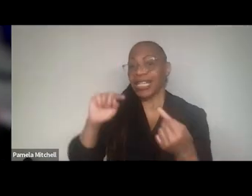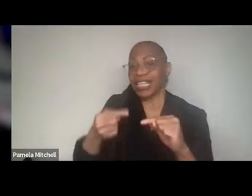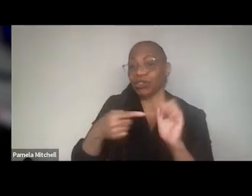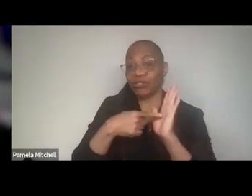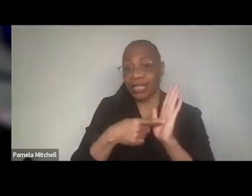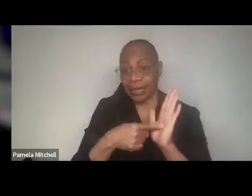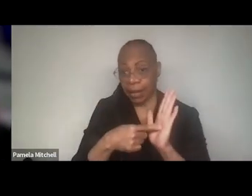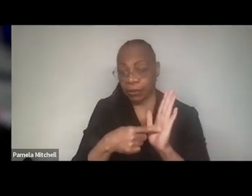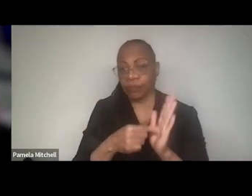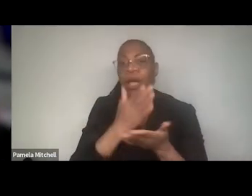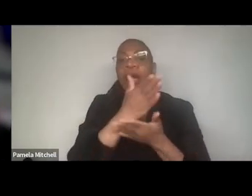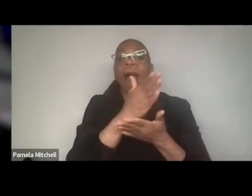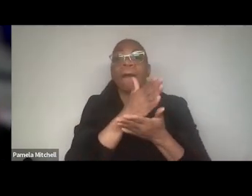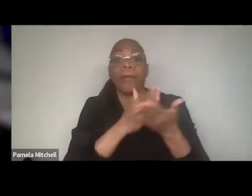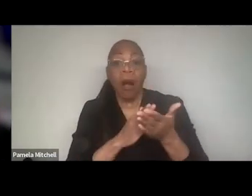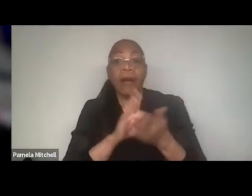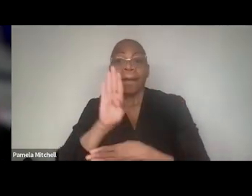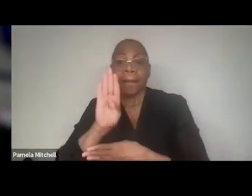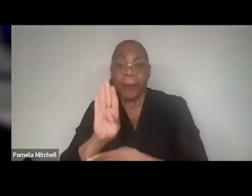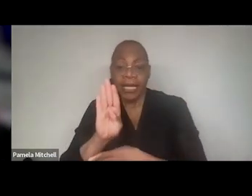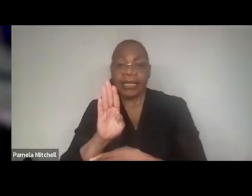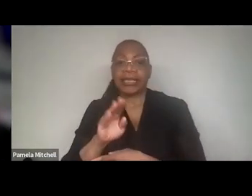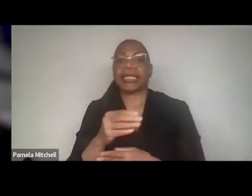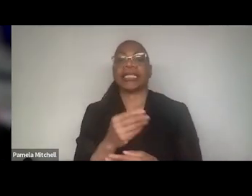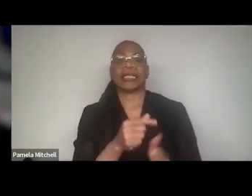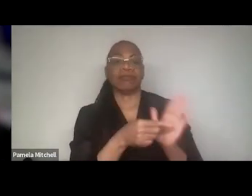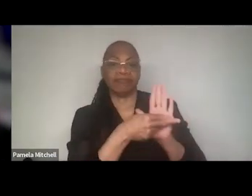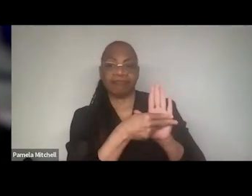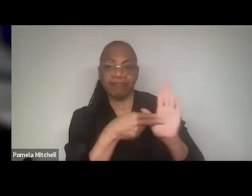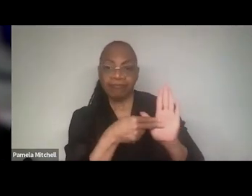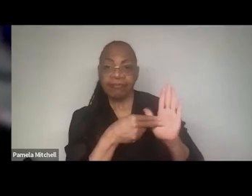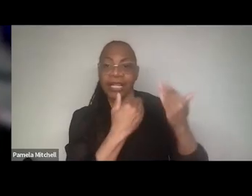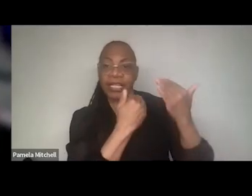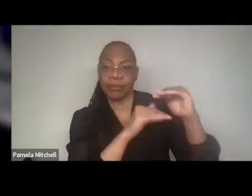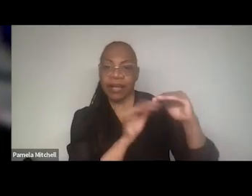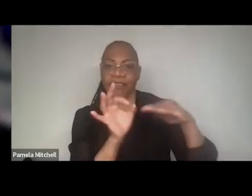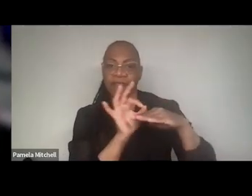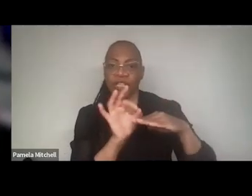Aunque la parte B menciona limitación marcada, funcionamiento físico y uno de los siguientes, salud mental,